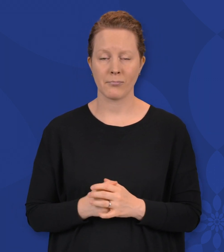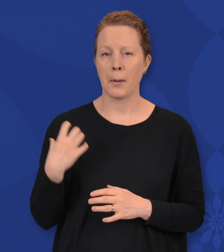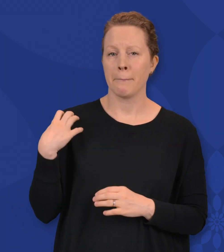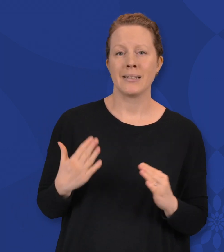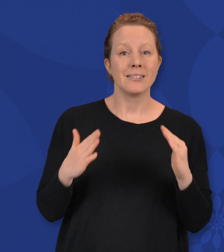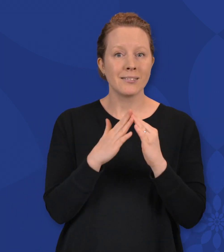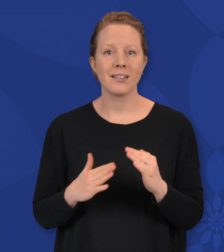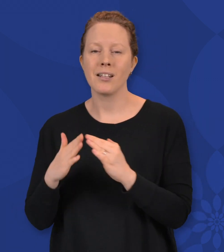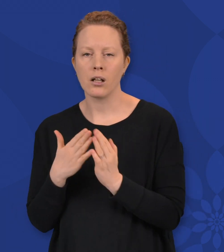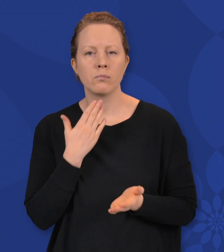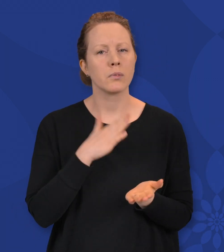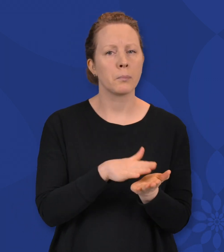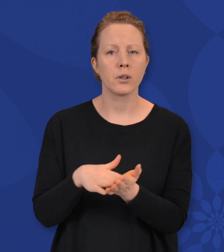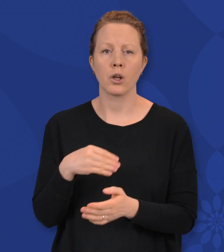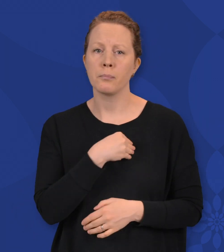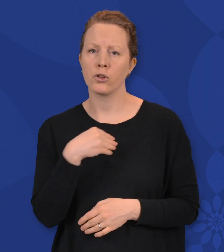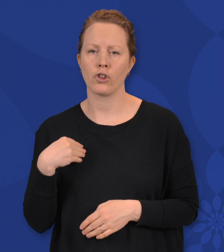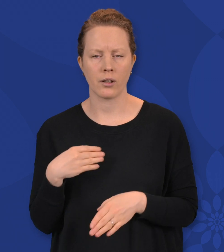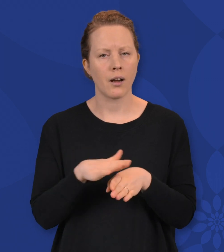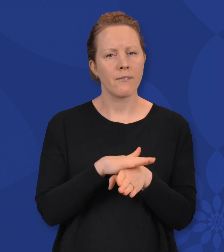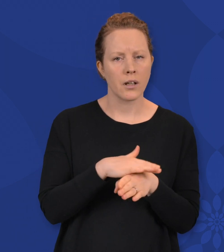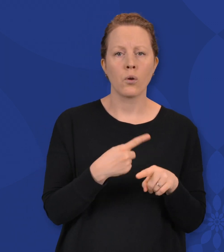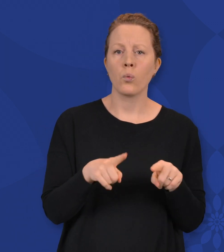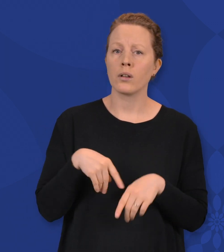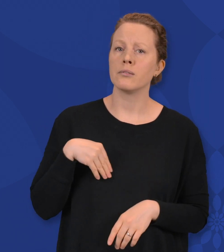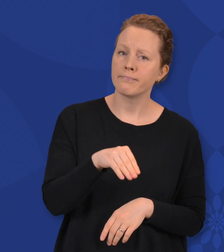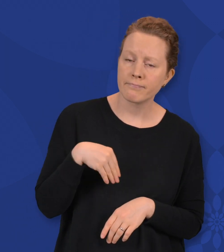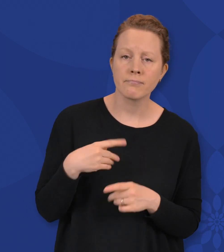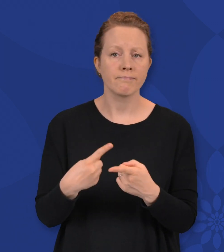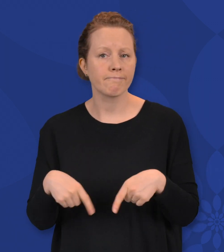Ministerierna uppmanar myndigheterna att ta i bruk omfattande och -